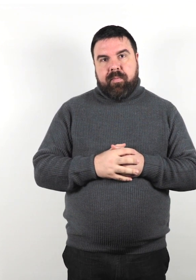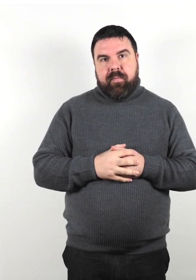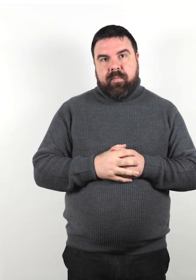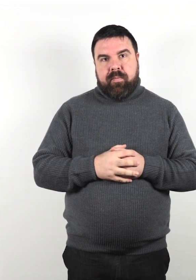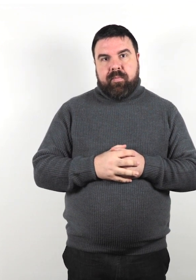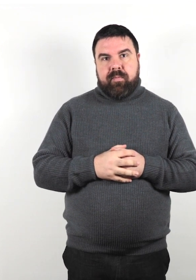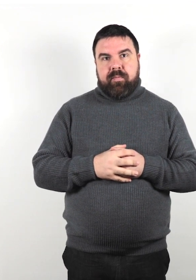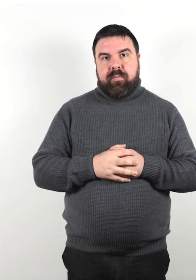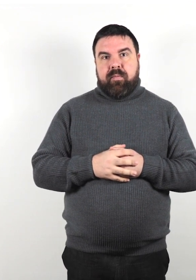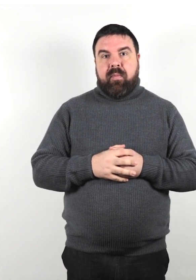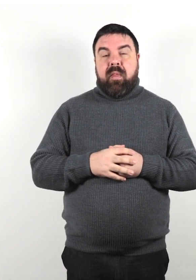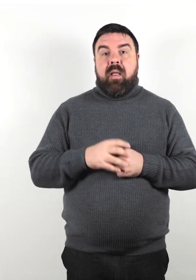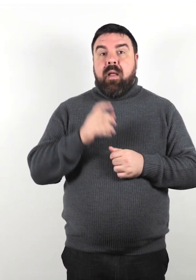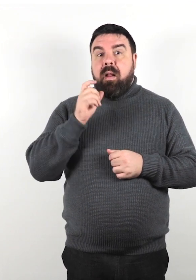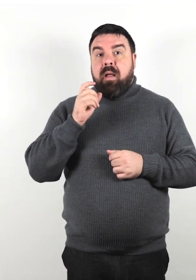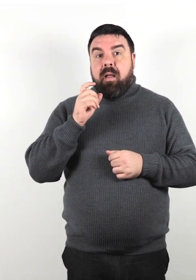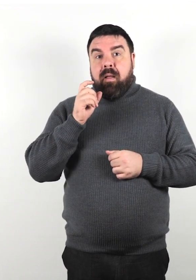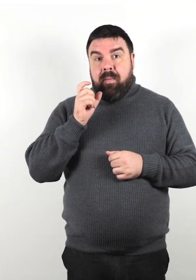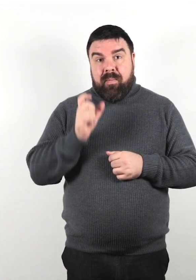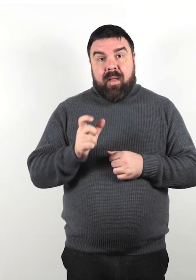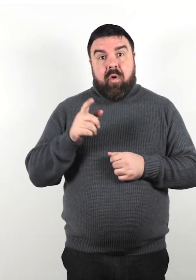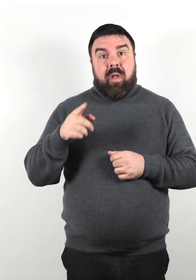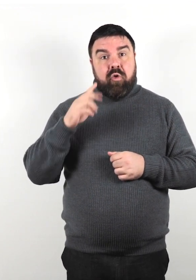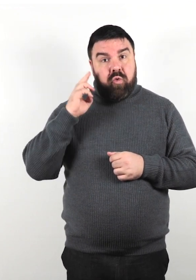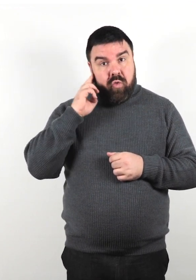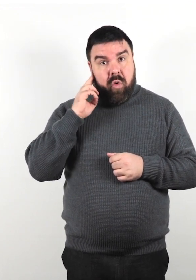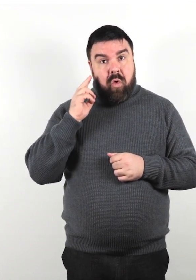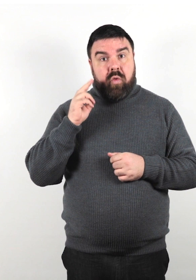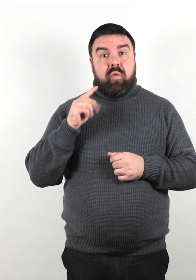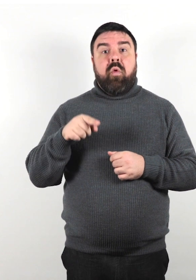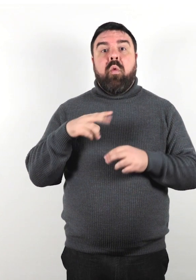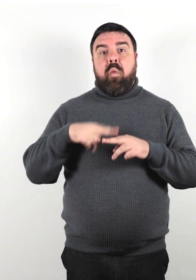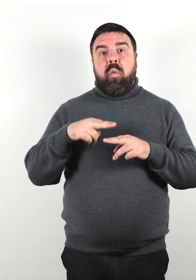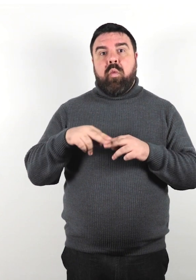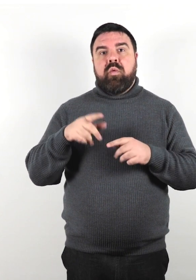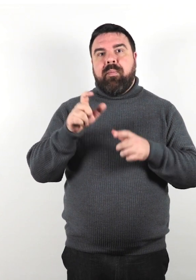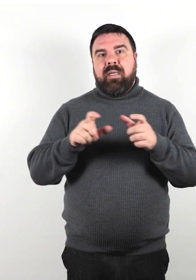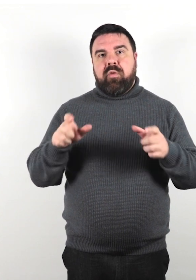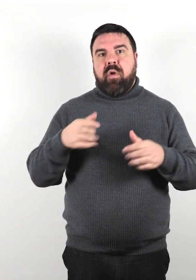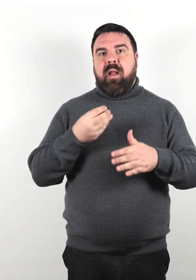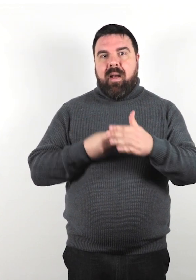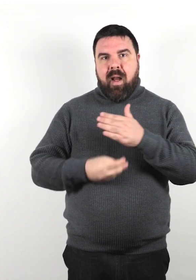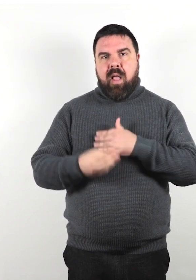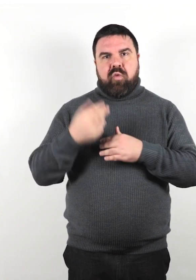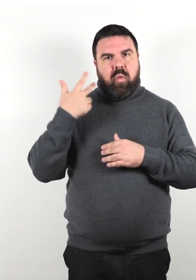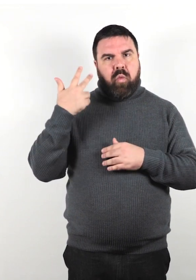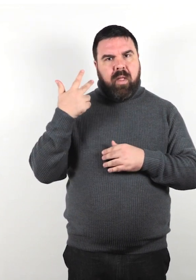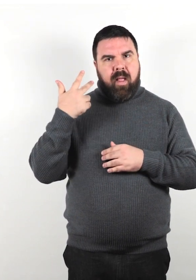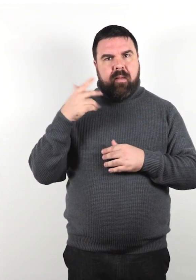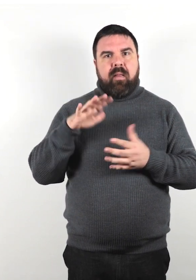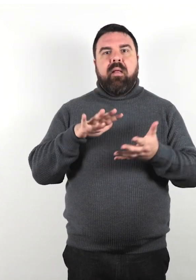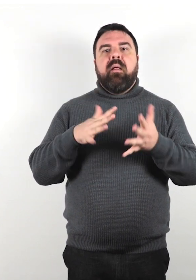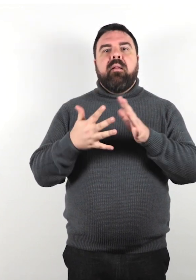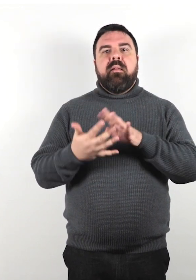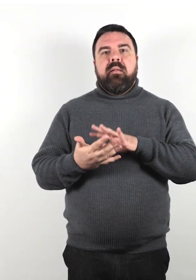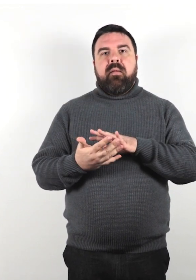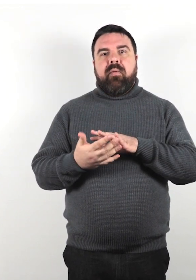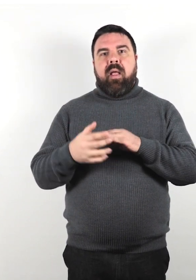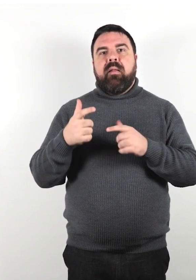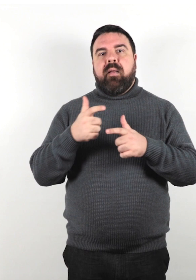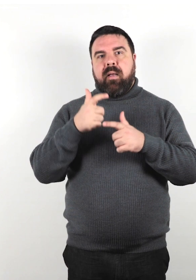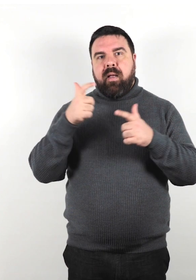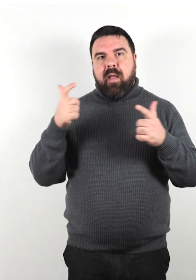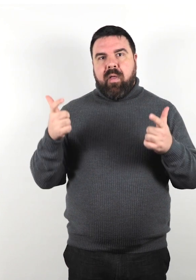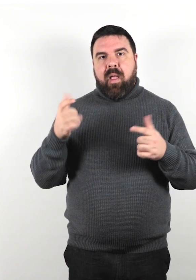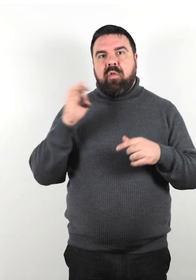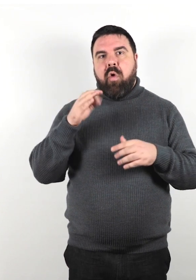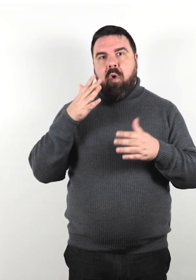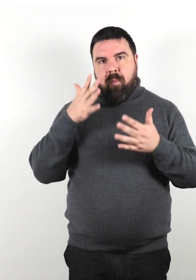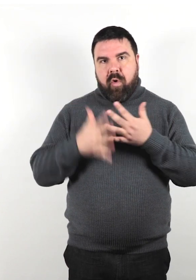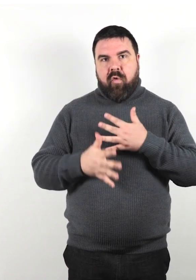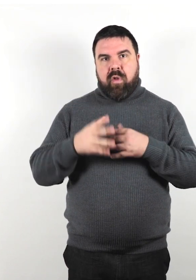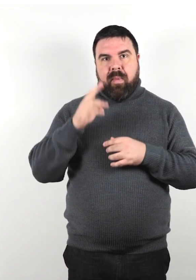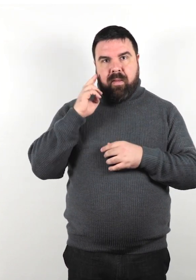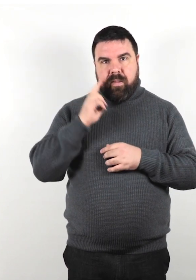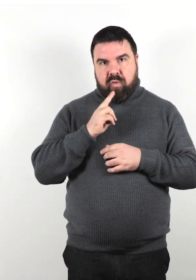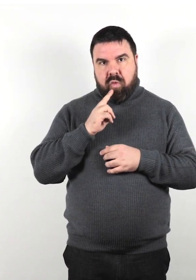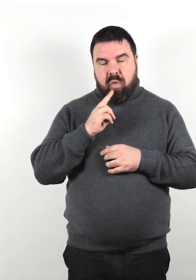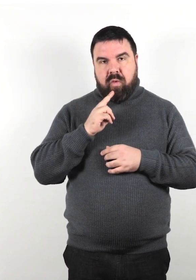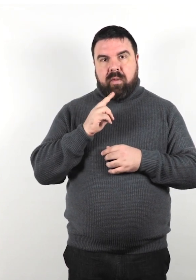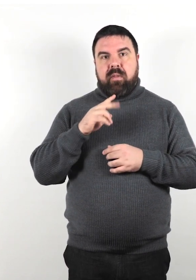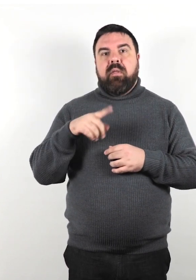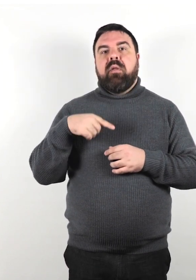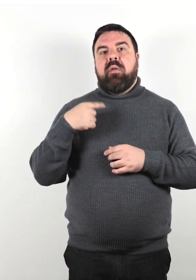Il termine "sordo" viene utilizzato per descrivere le persone che nascono udenti e che sono diventati gravemente o profondamente sordi dopo aver acquisito la parola.